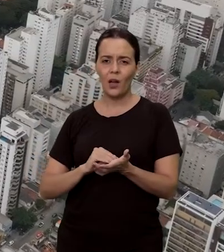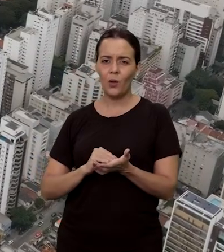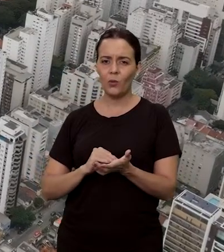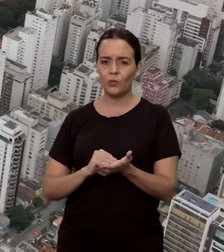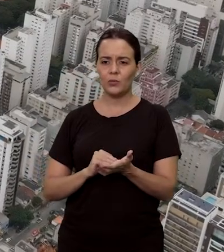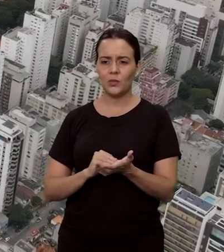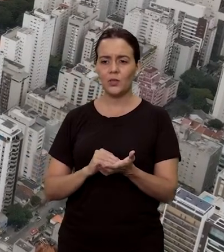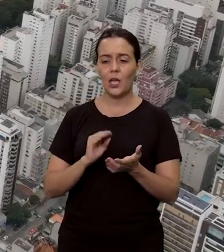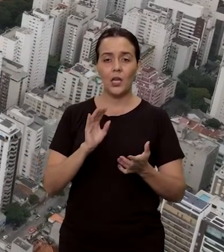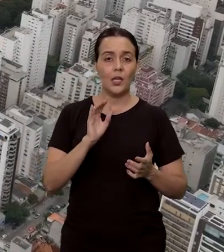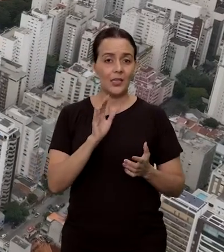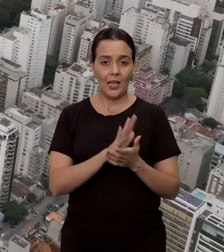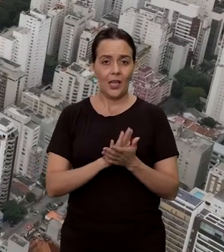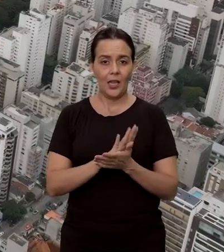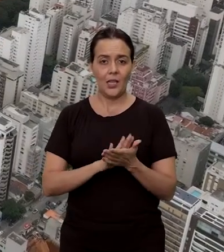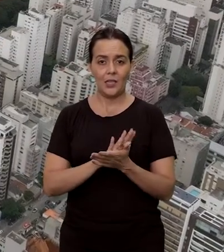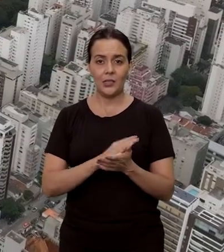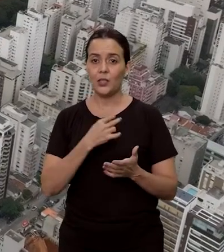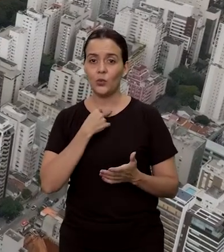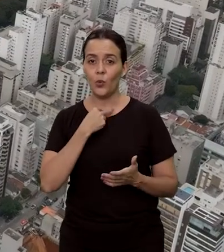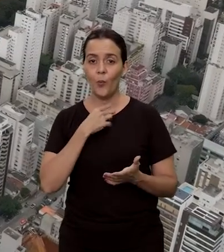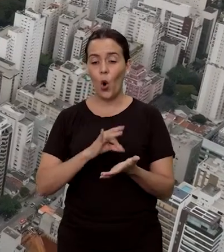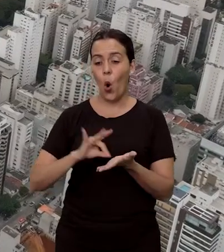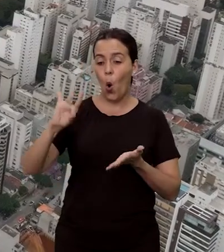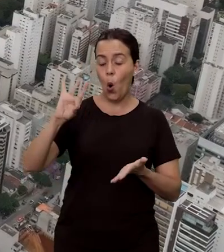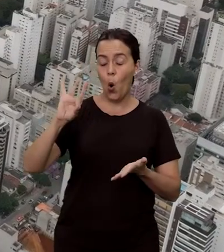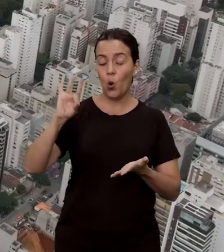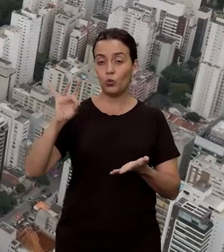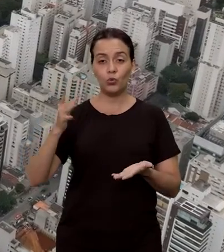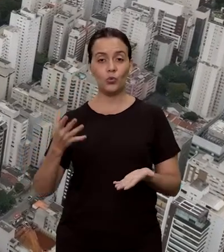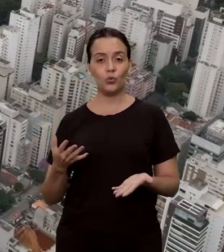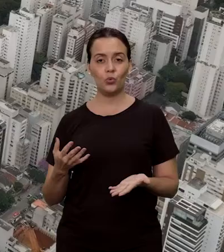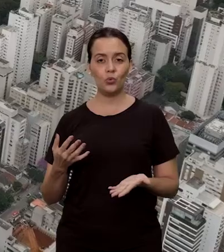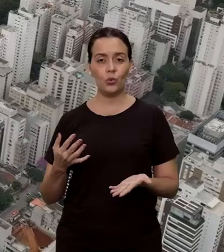no ódio e na violência, teorias que nos possibilitem